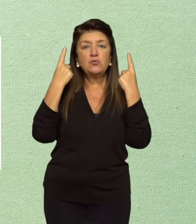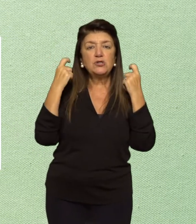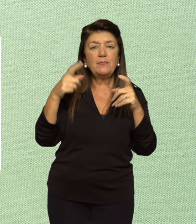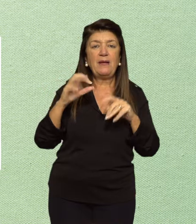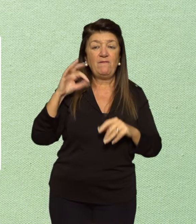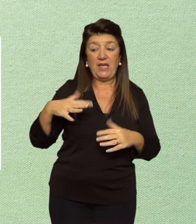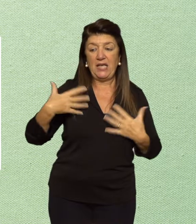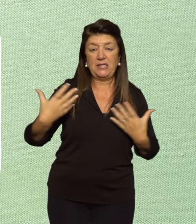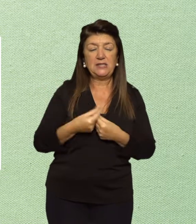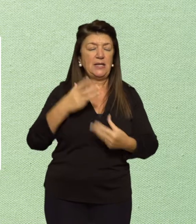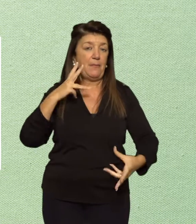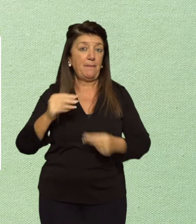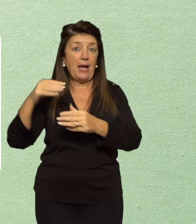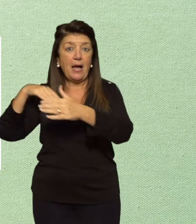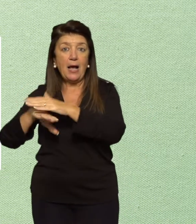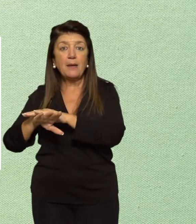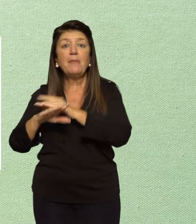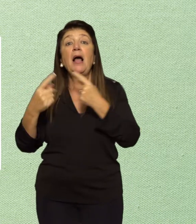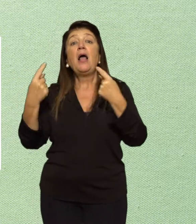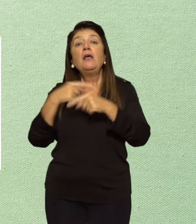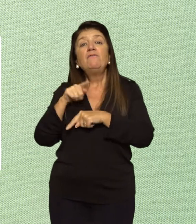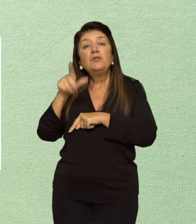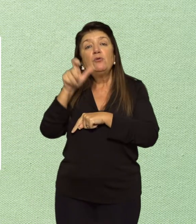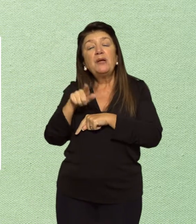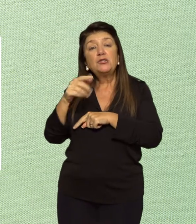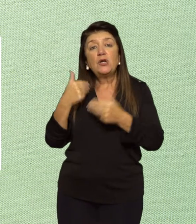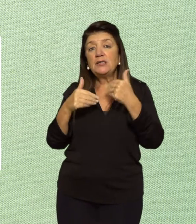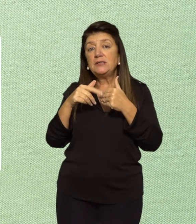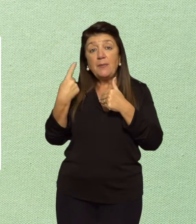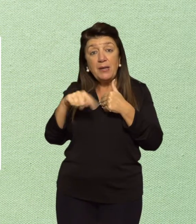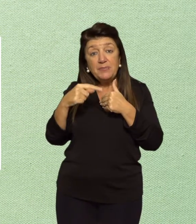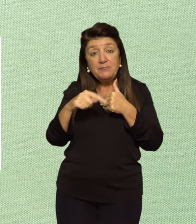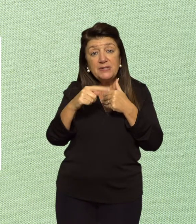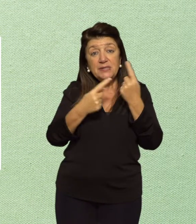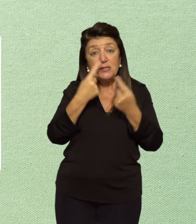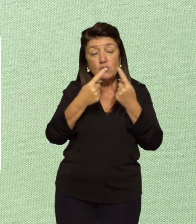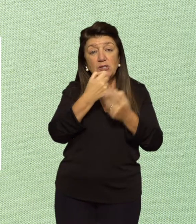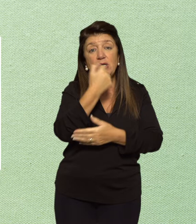per la persona con disabilità questo è molto più difficile e questo ovviamente contribuisce